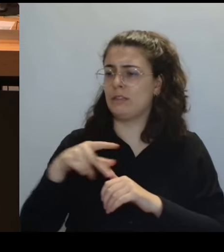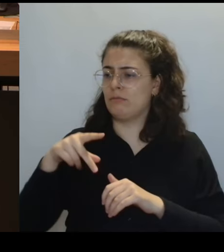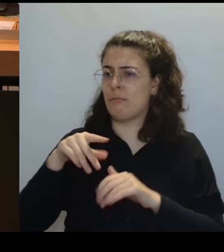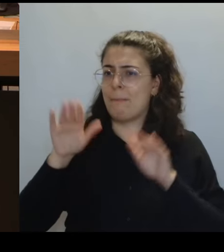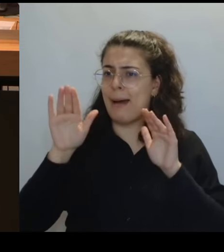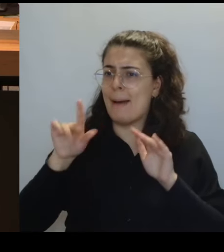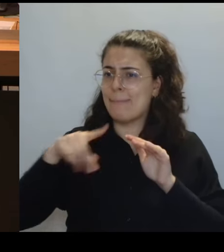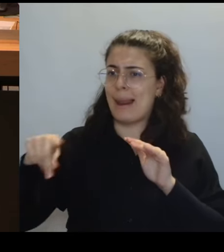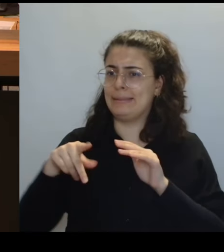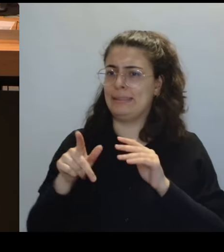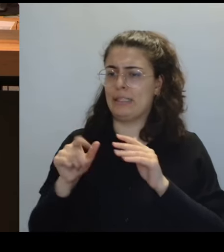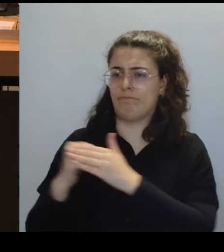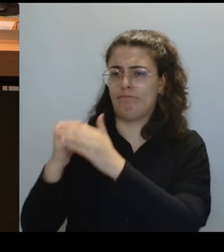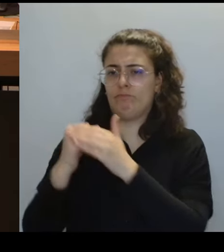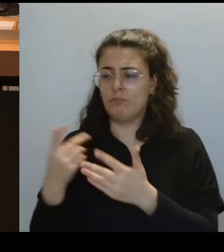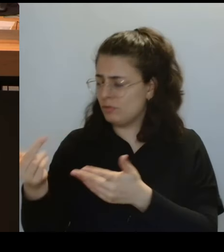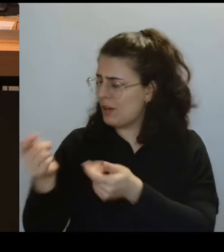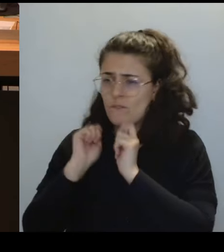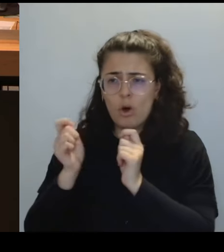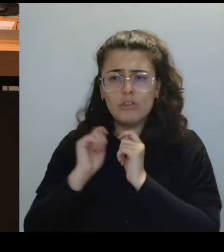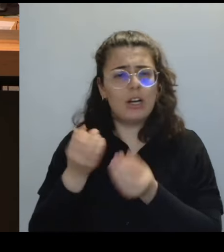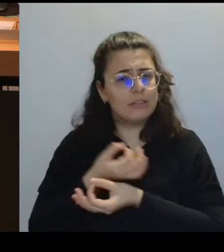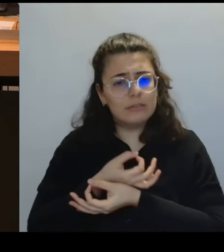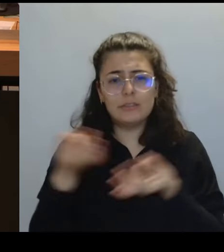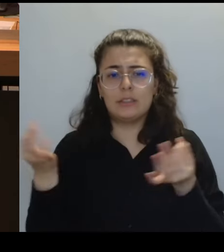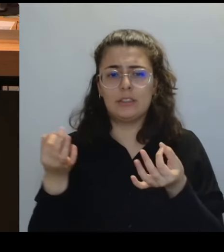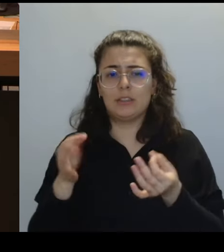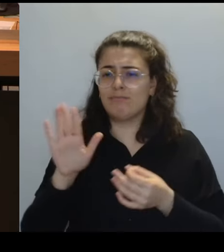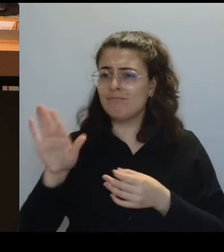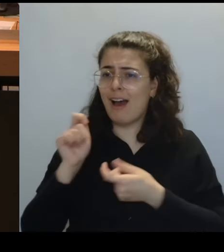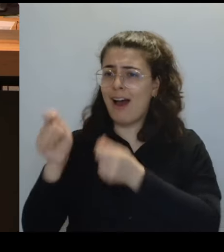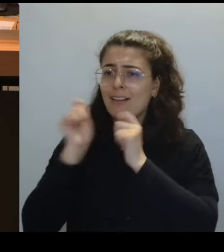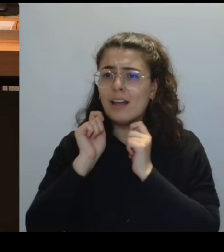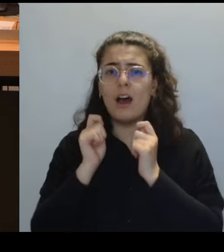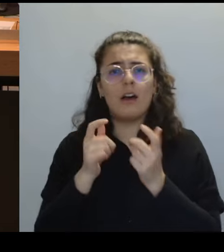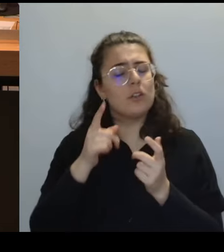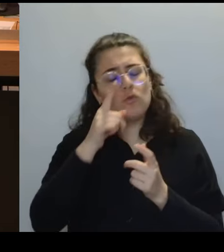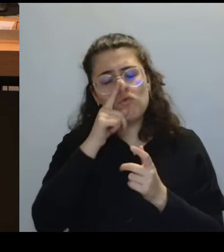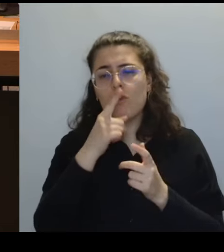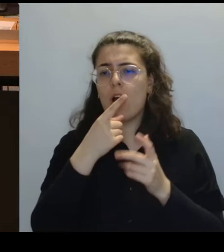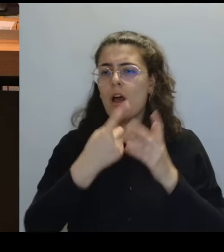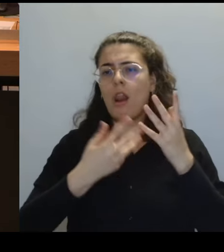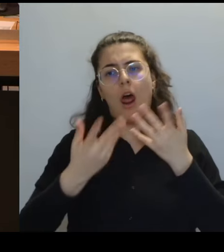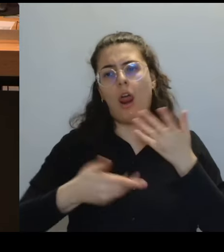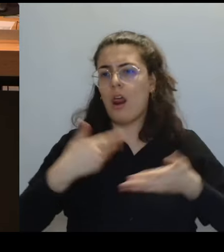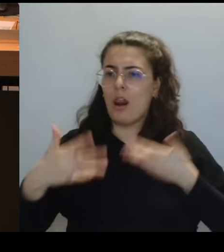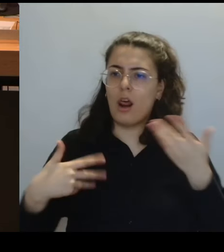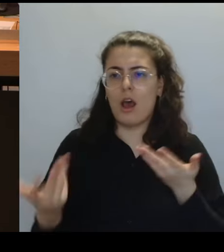Ihr Antrag enthält nur Destruktives. Die Bundesregierung soll machen, aber sie haben keinen Plan, wie